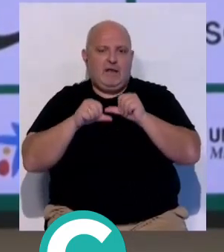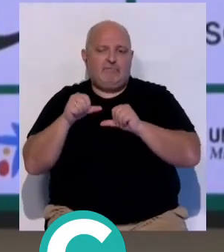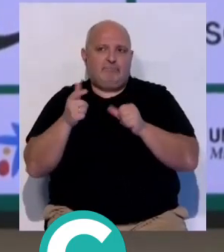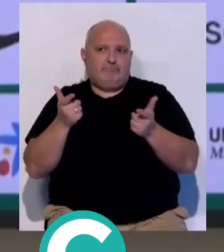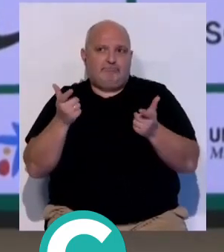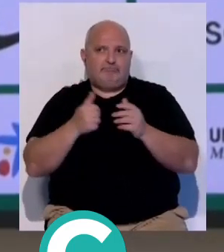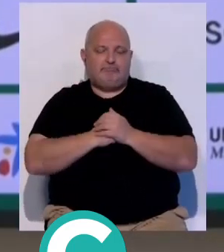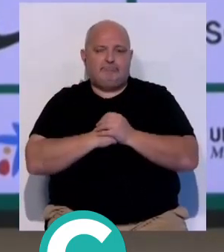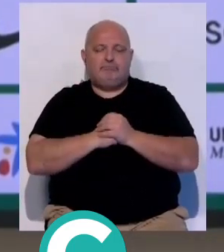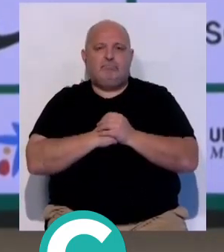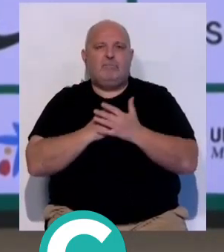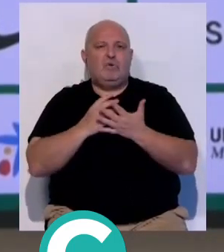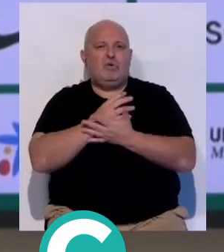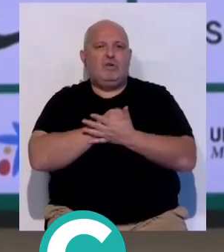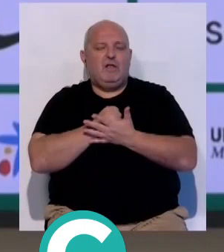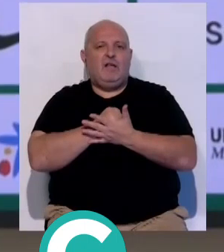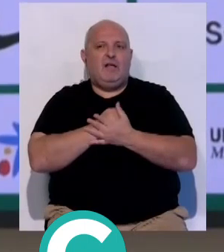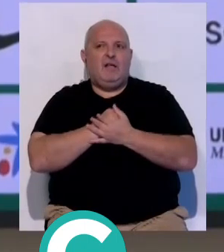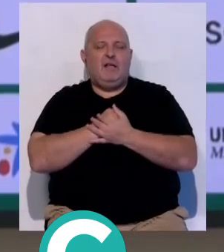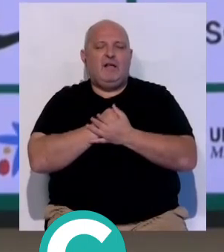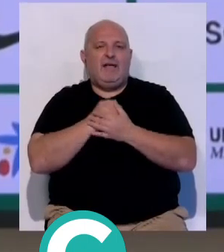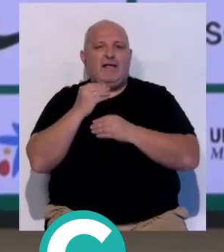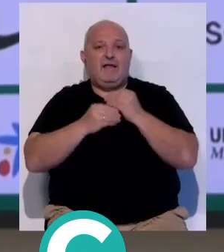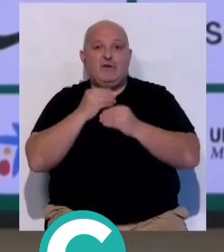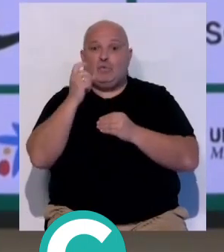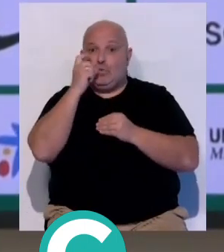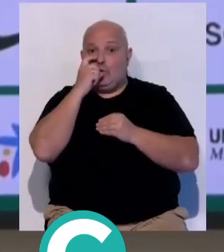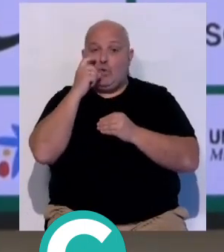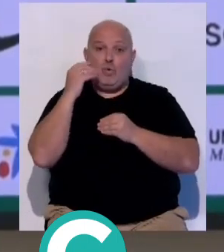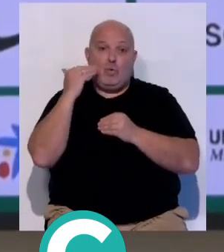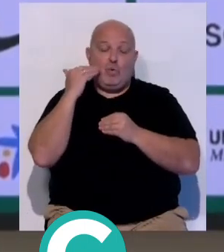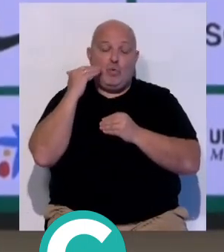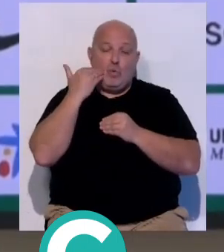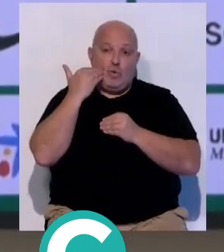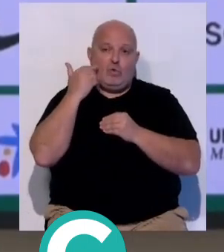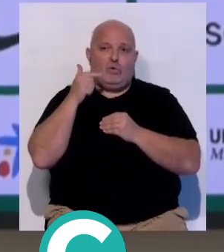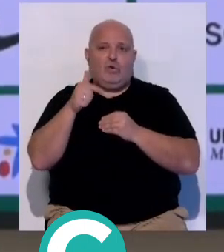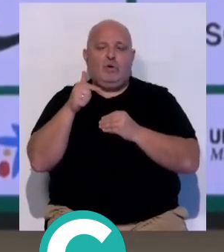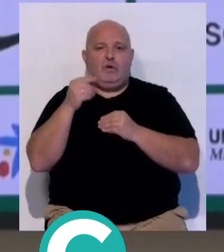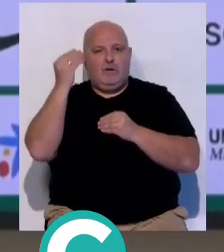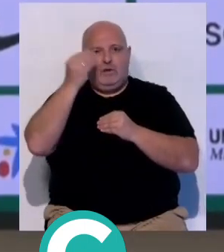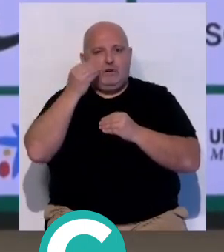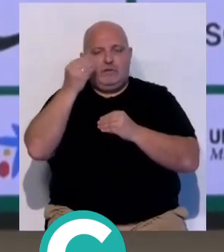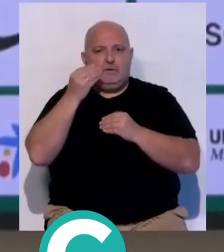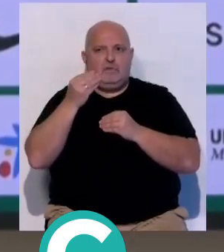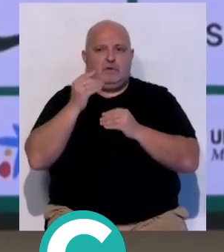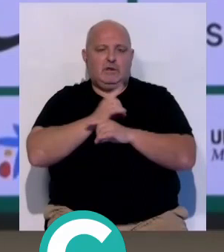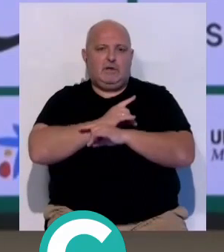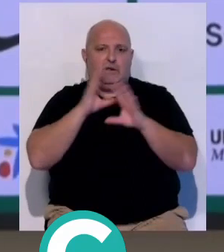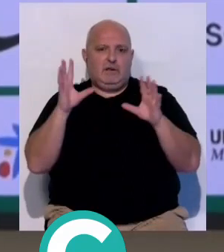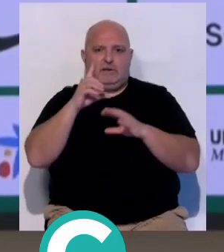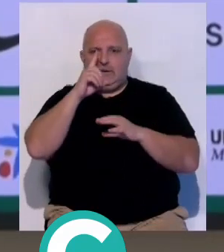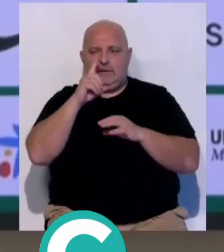todo lo que podríamos haber dicho en junio o Julio pensamos que era conveniente en este en